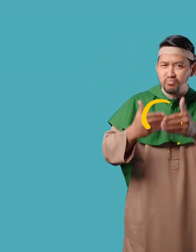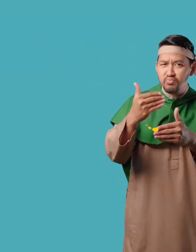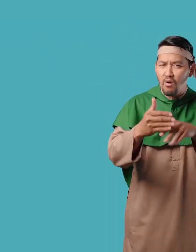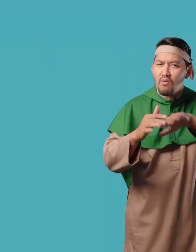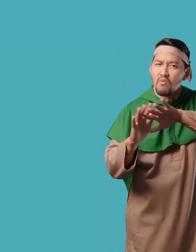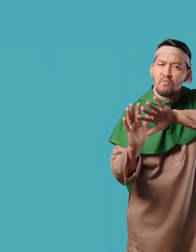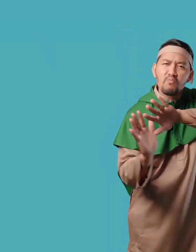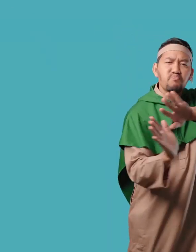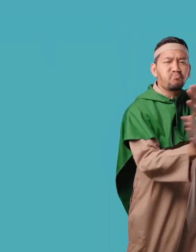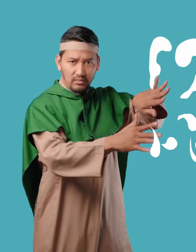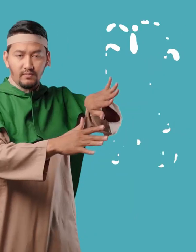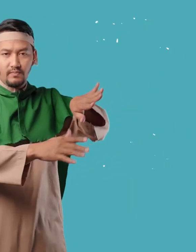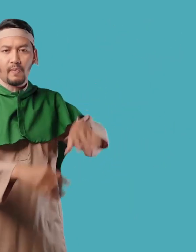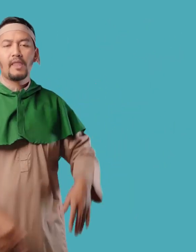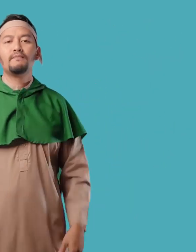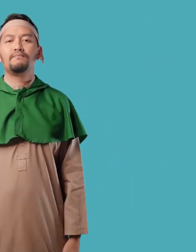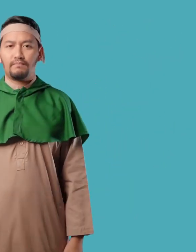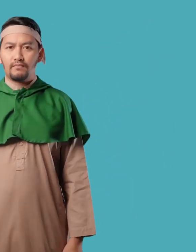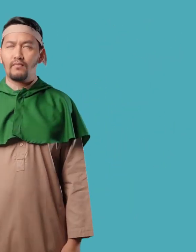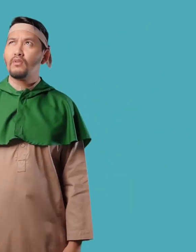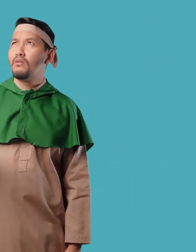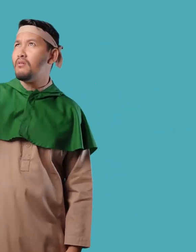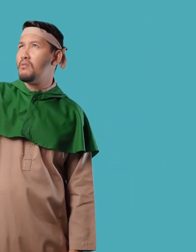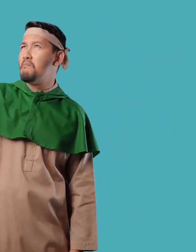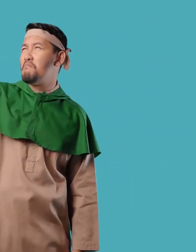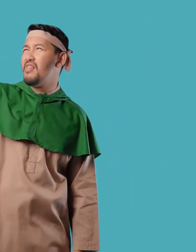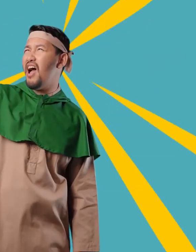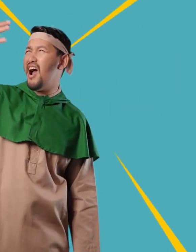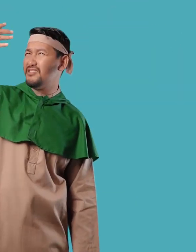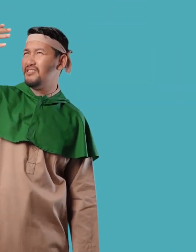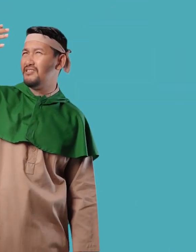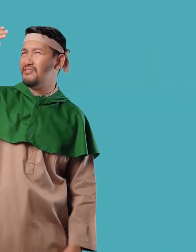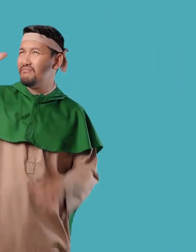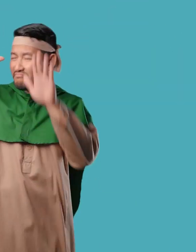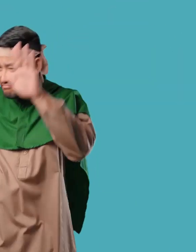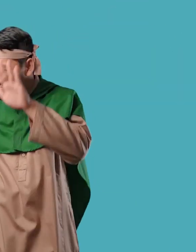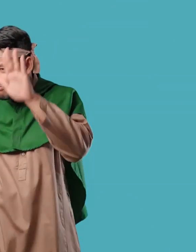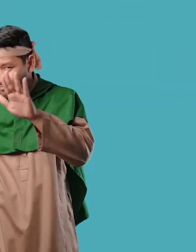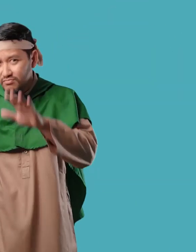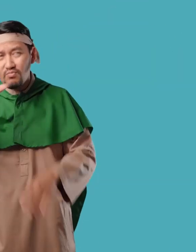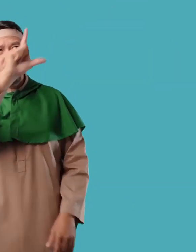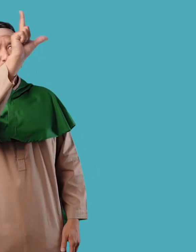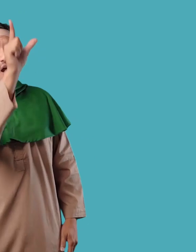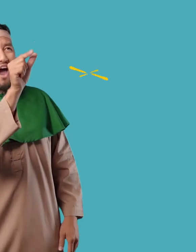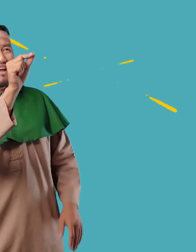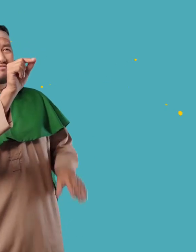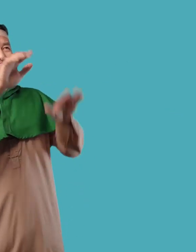Orang-orang pada zaman itu malah menyembah matahari menyembah bulan, patung berhala